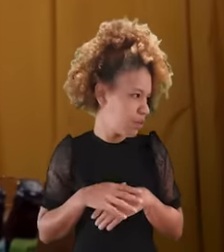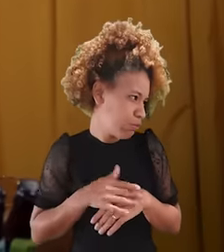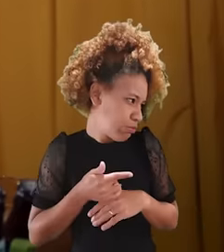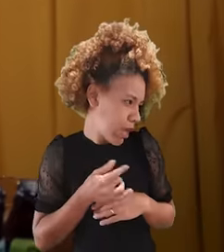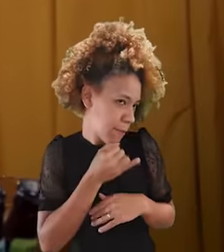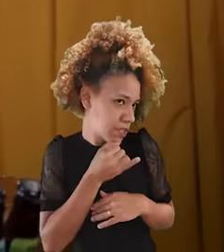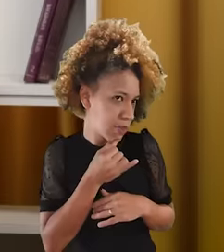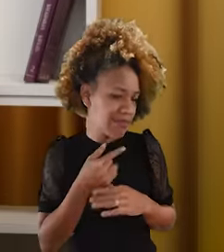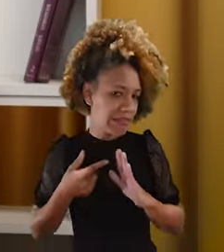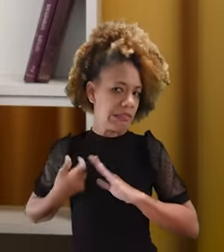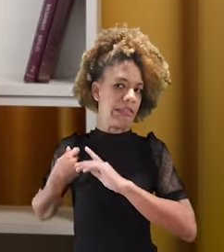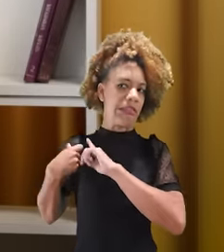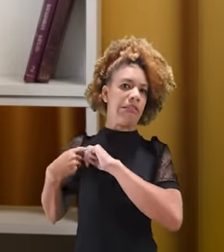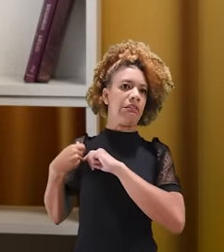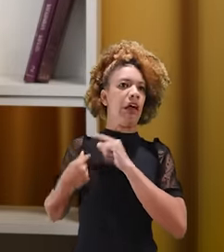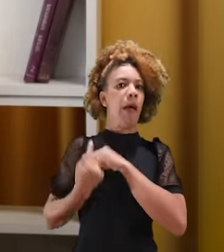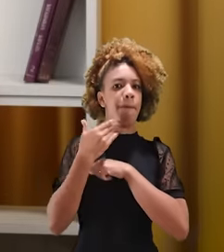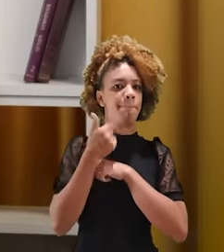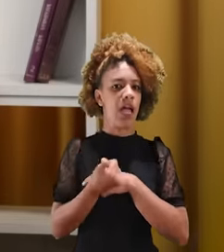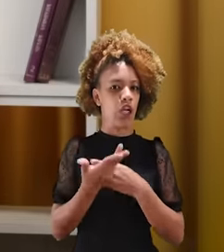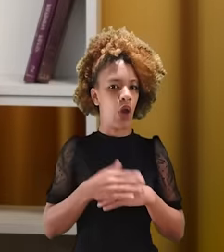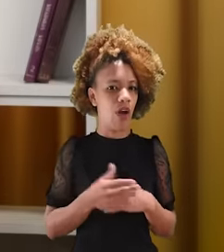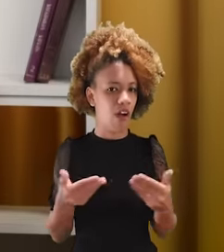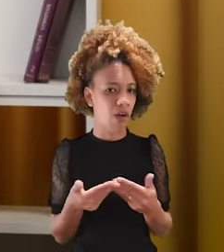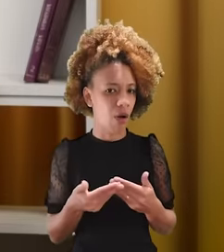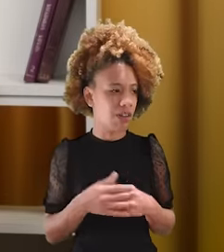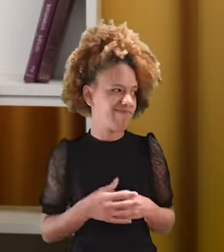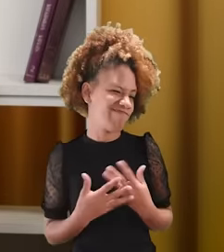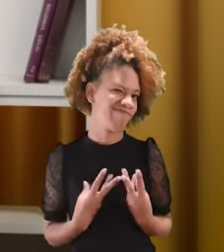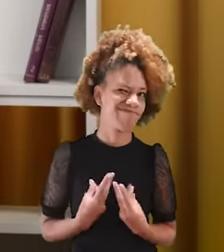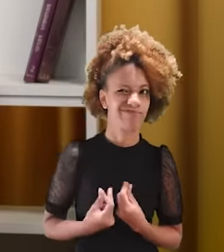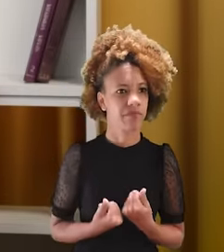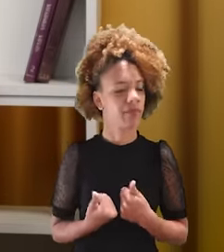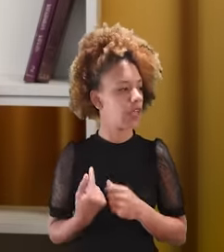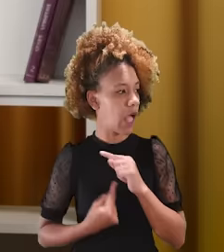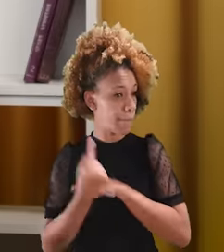do passado e falar hum eu era mais viva eu era mais ambiciosa eu fazia melhor o personagem ou